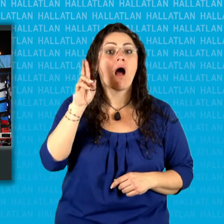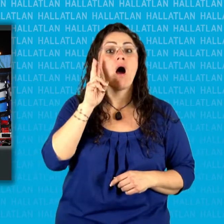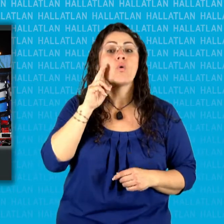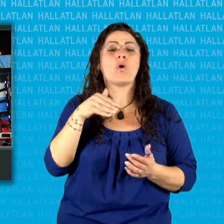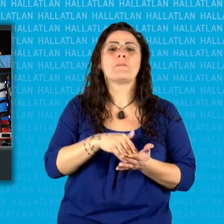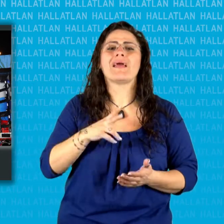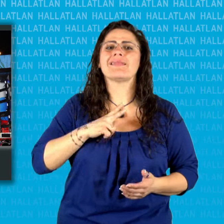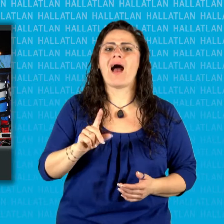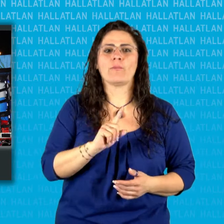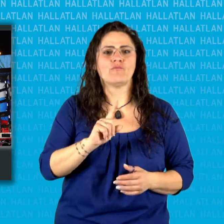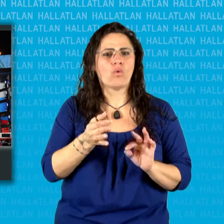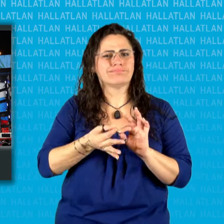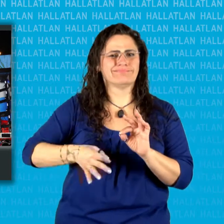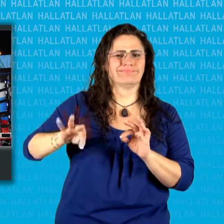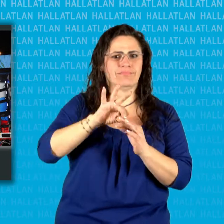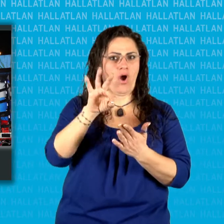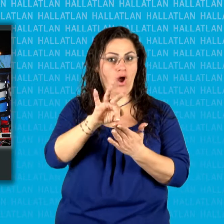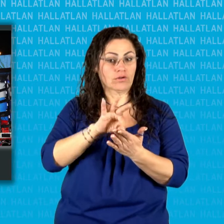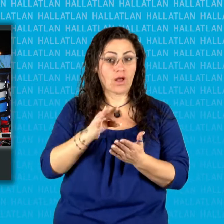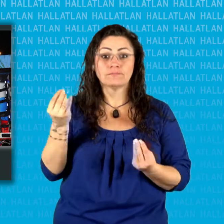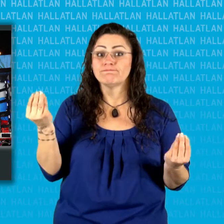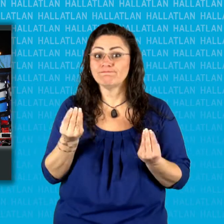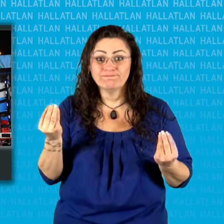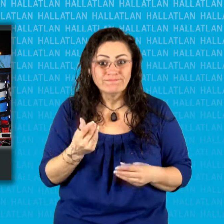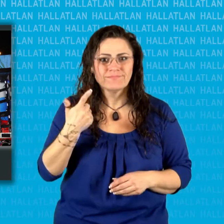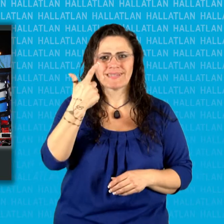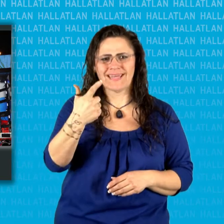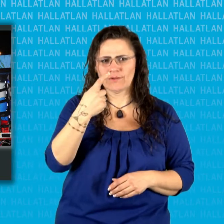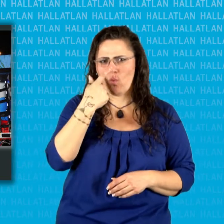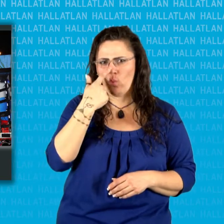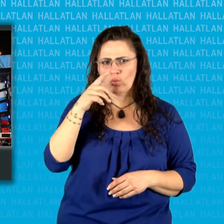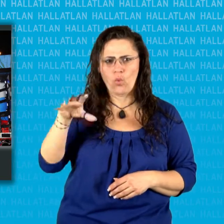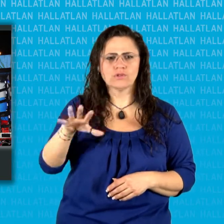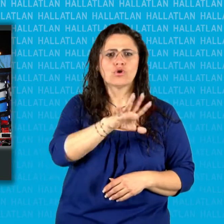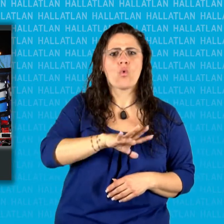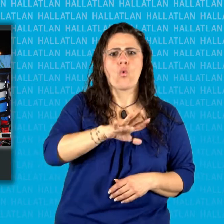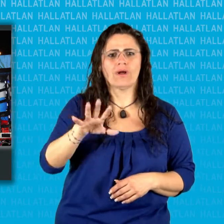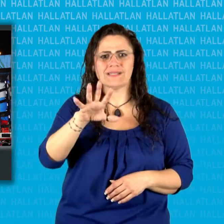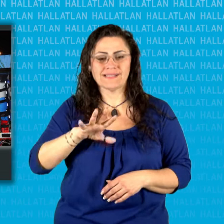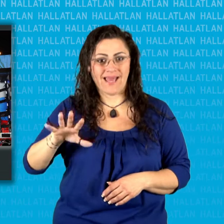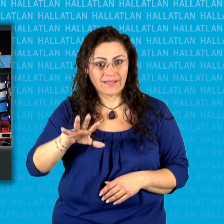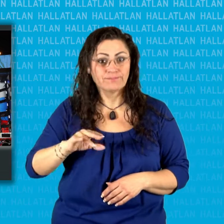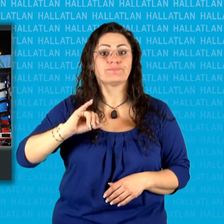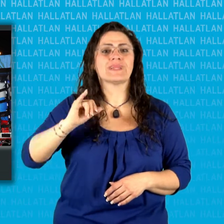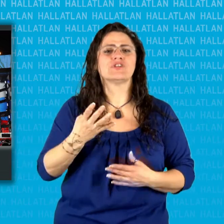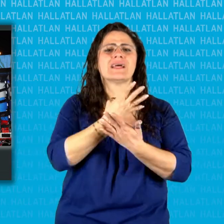Az adatbázisba két orosz körzeti választási bizottság és